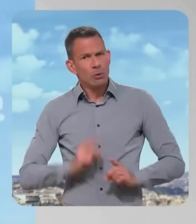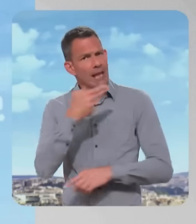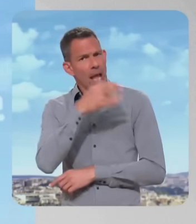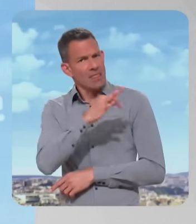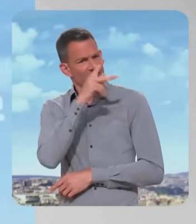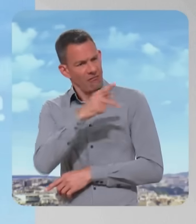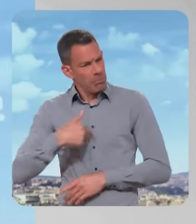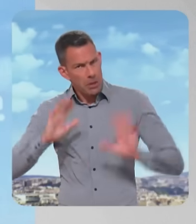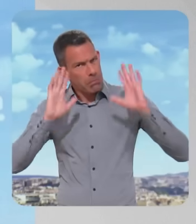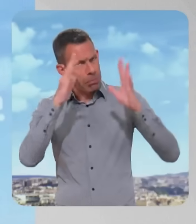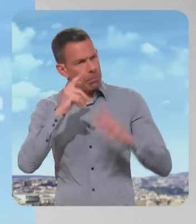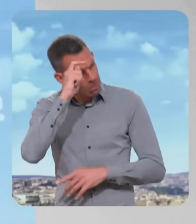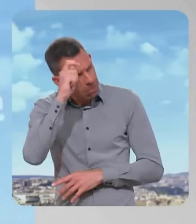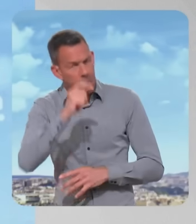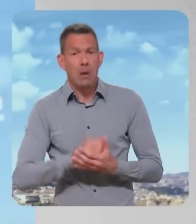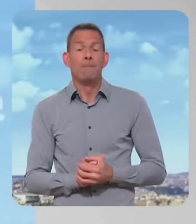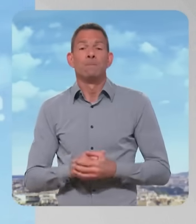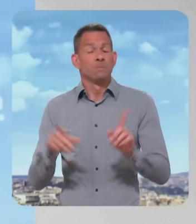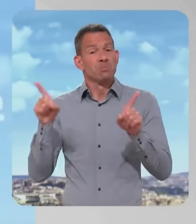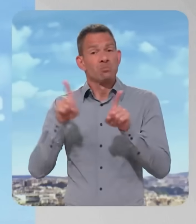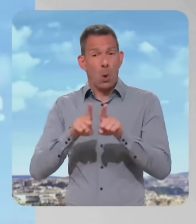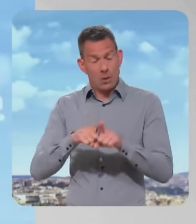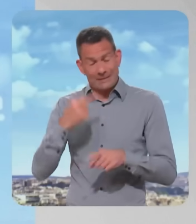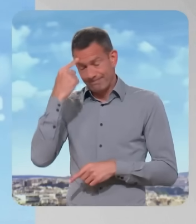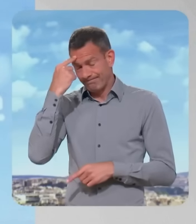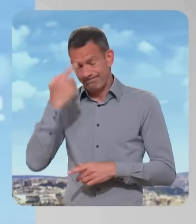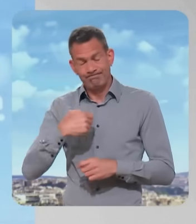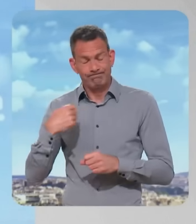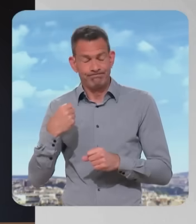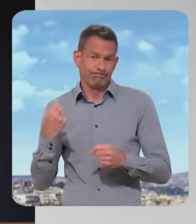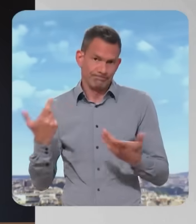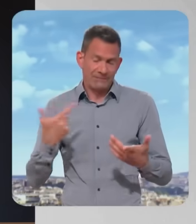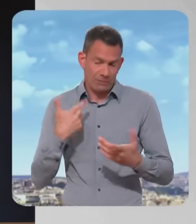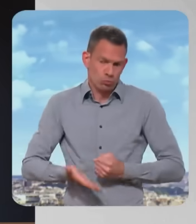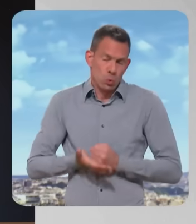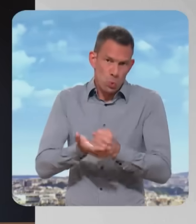tel que les Français l'ont exprimé, avec une mobilisation importante. Le taux de participation a été bien plus important